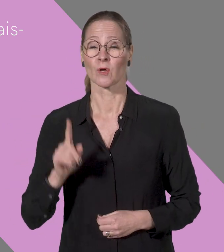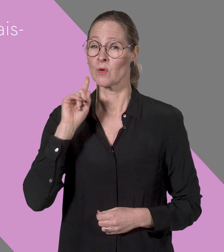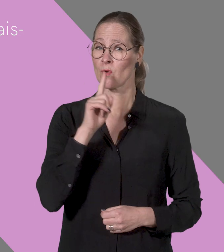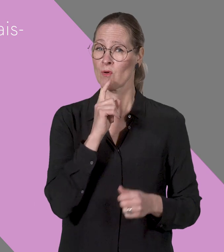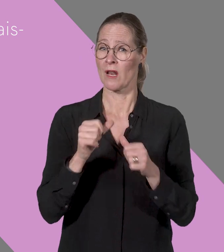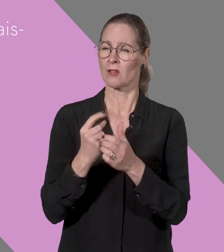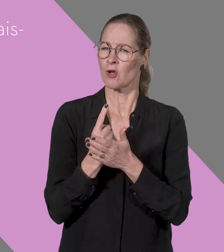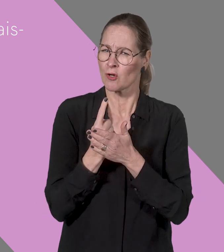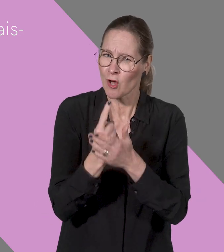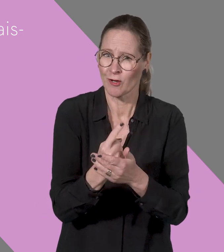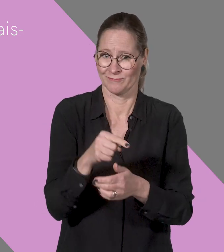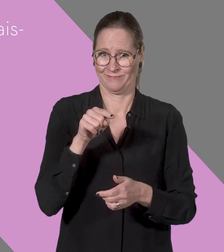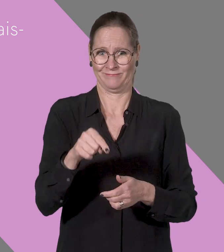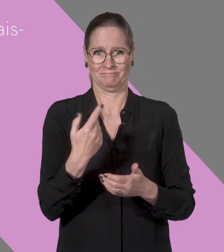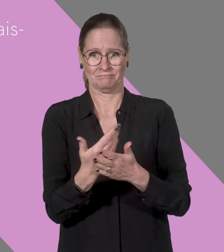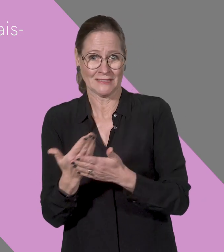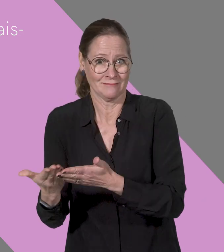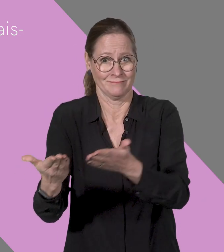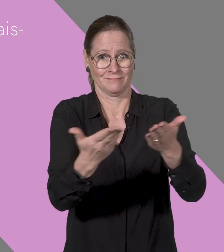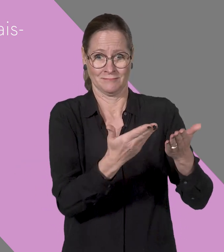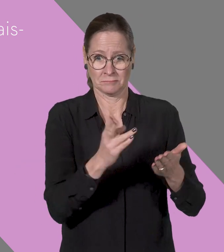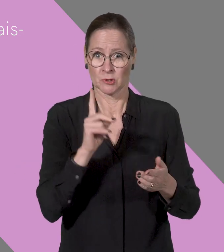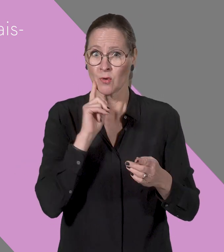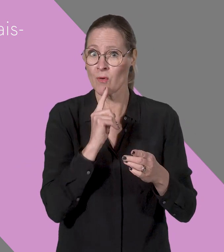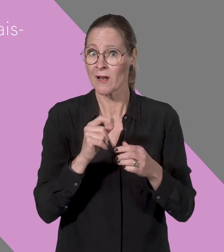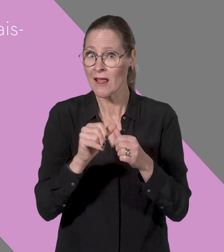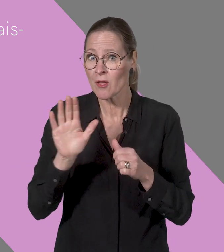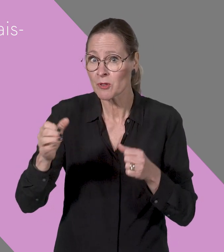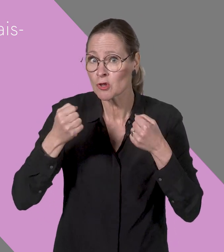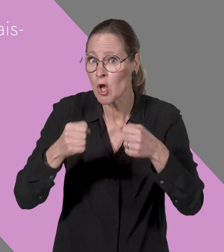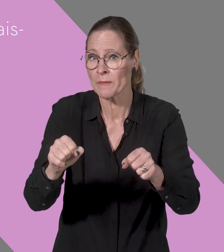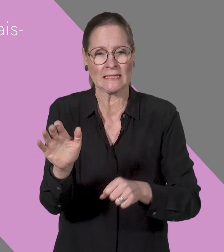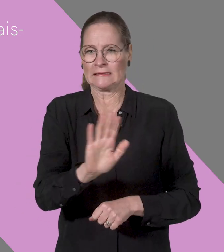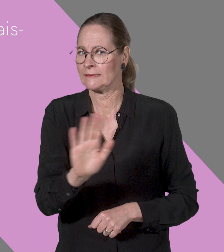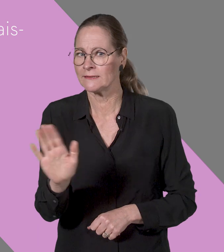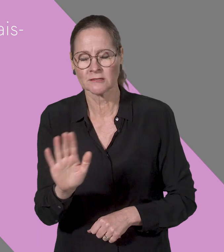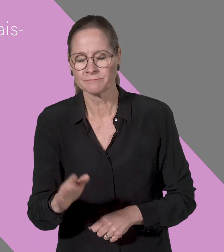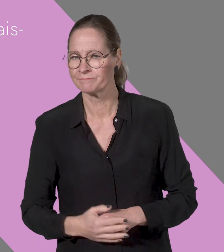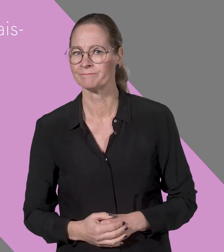Kuurojen Liitto korostaa, että tämä rahankeruu ei ole liiton omaa toimintaa.